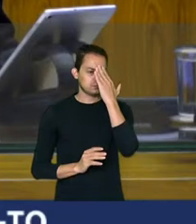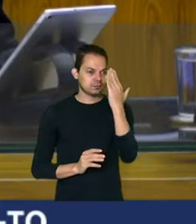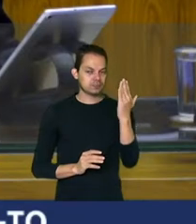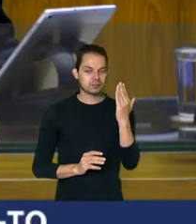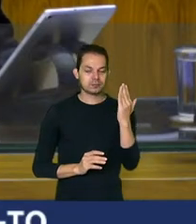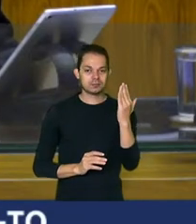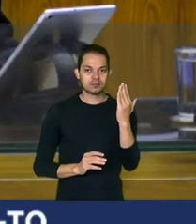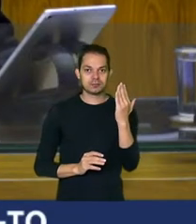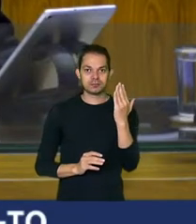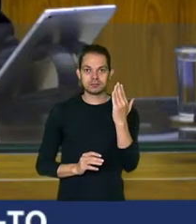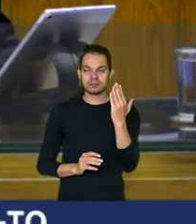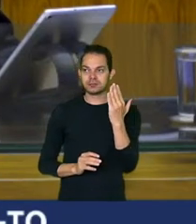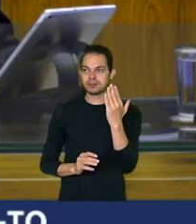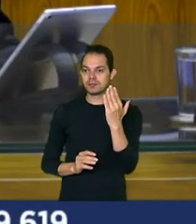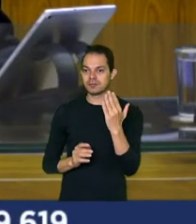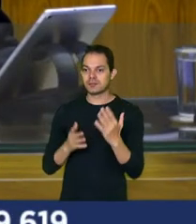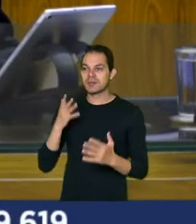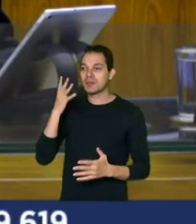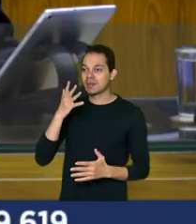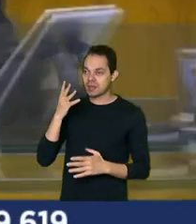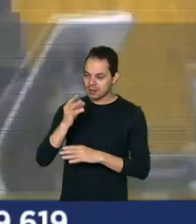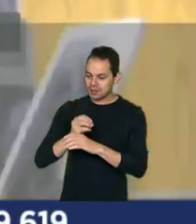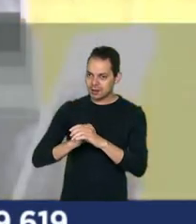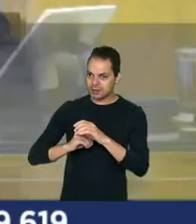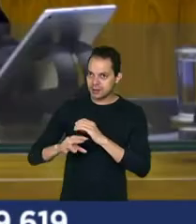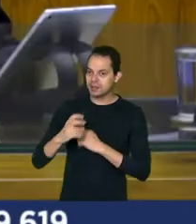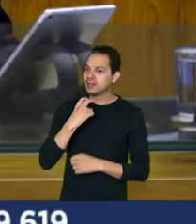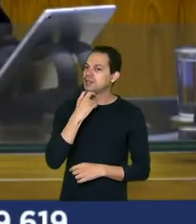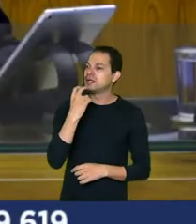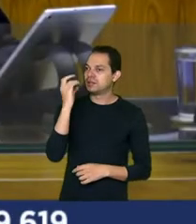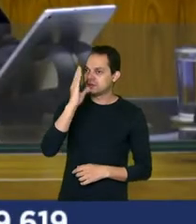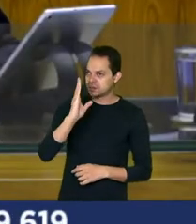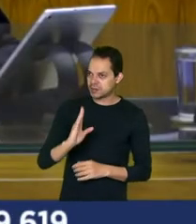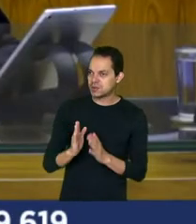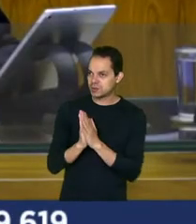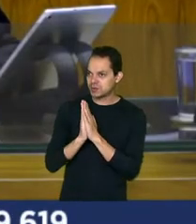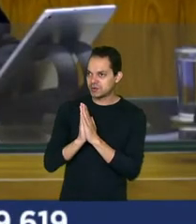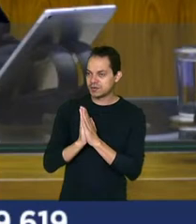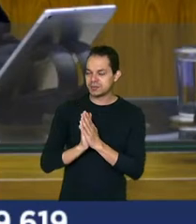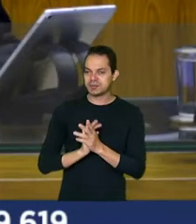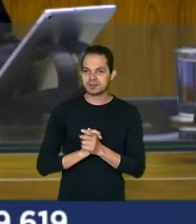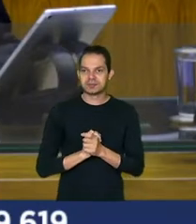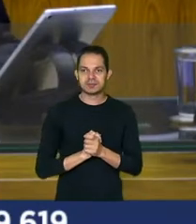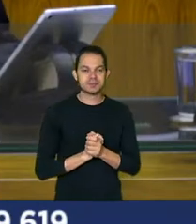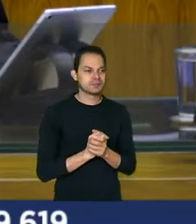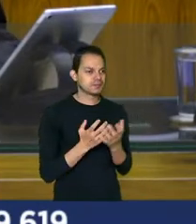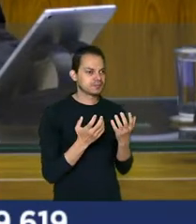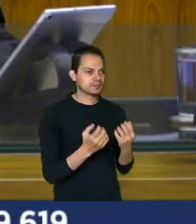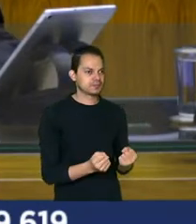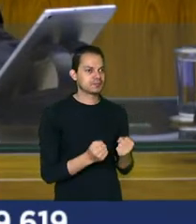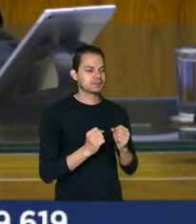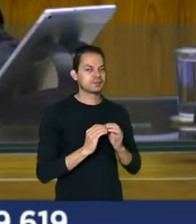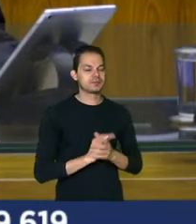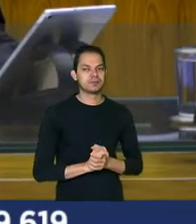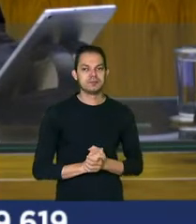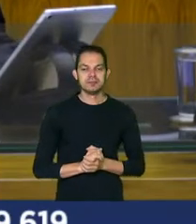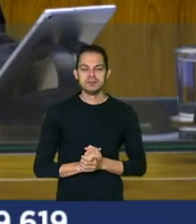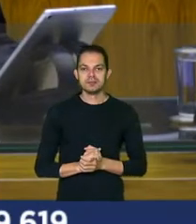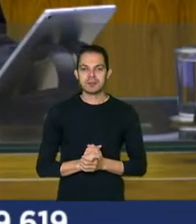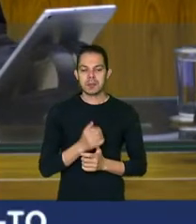HAVERÁDE SOFRER MAIS. -- [PRESIDENTE]: OBRIGADO, DEPUTADO... -- [DEPUTADO]: PEÇO QUE COLOQUE NA VOZ DO BRASIL ESSE DEPOIMENTO, PRESIDENTE. [PRESIDENTE]: SERÁ ATENDIDO SEU PEDIDO, NOBRE